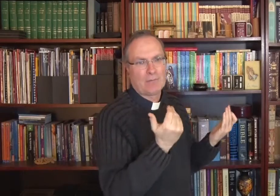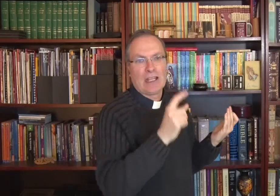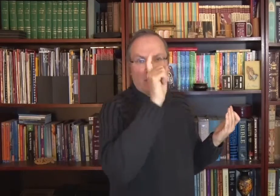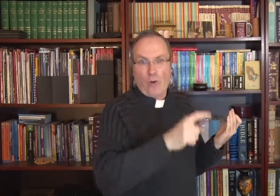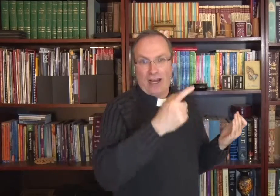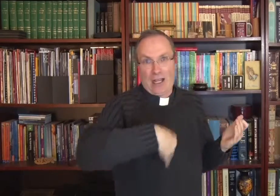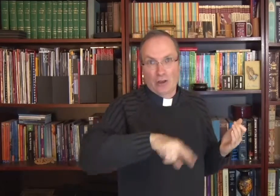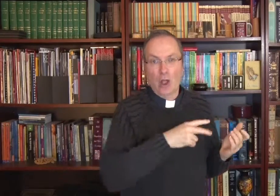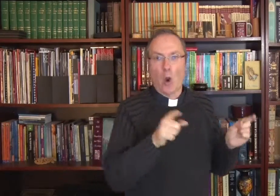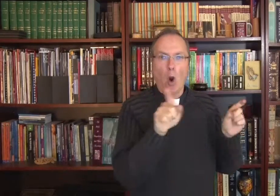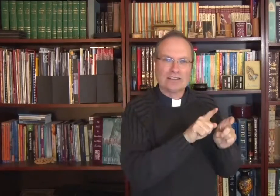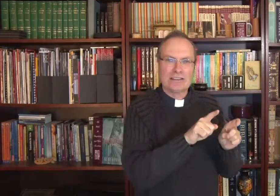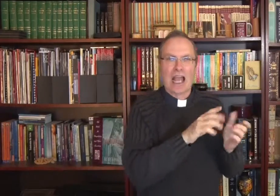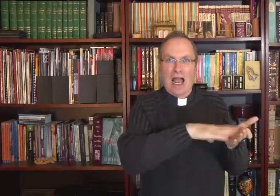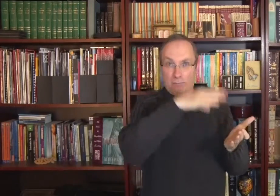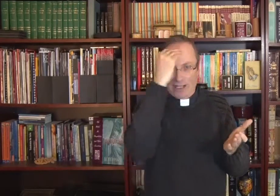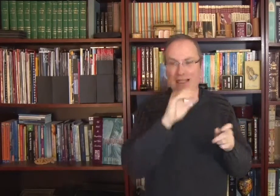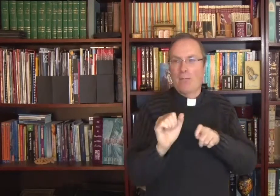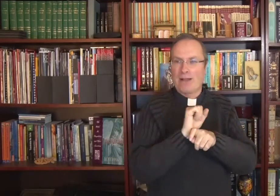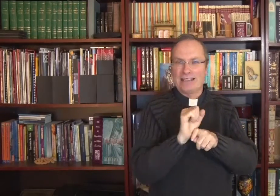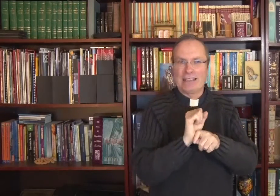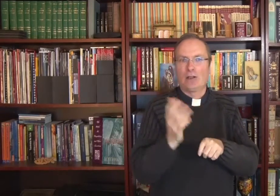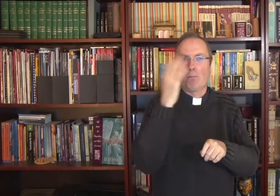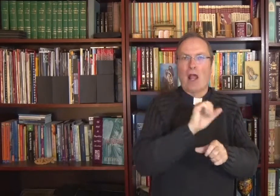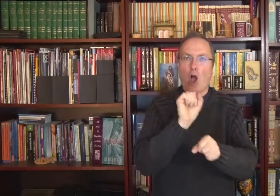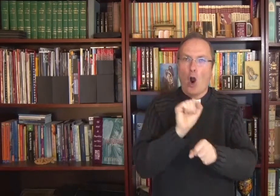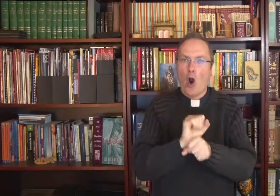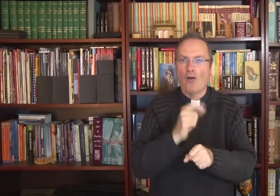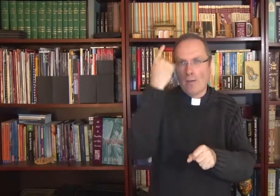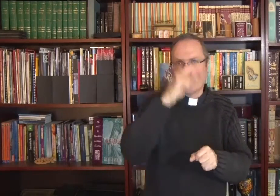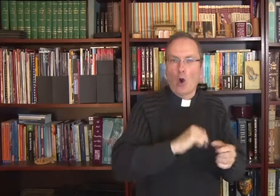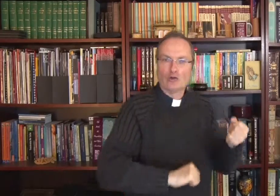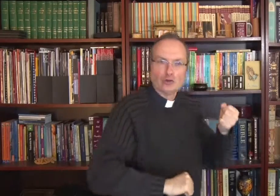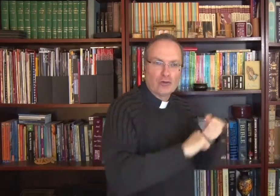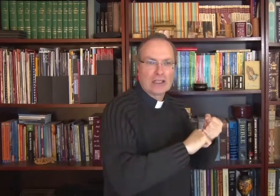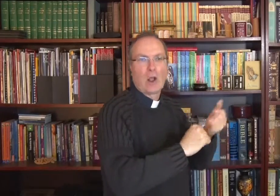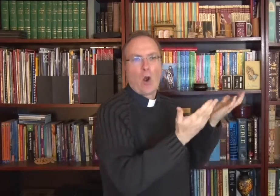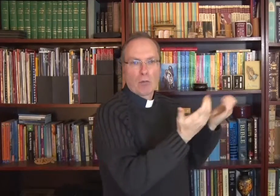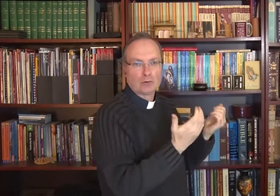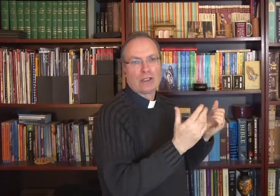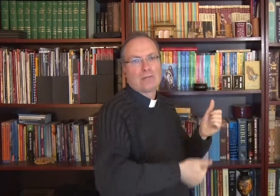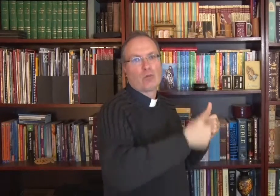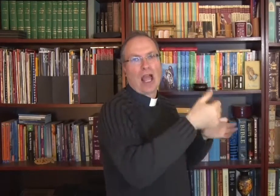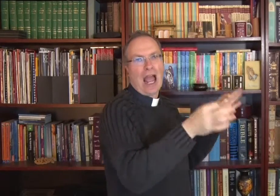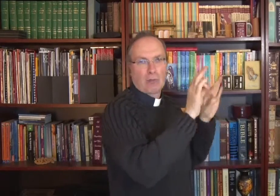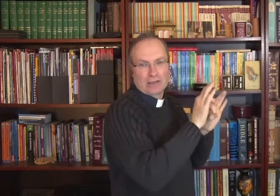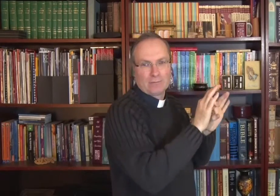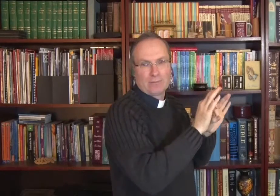Il faut que les nôtres aussi apprennent à pratiquer de belles œuvres pour subvenir aux besoins les plus importants,